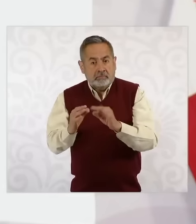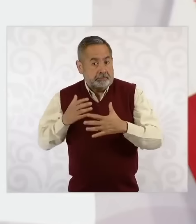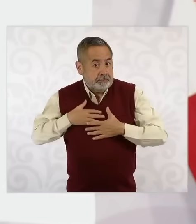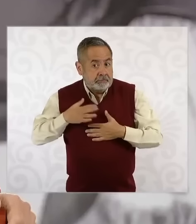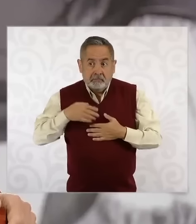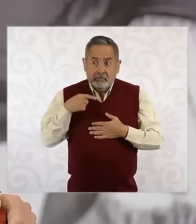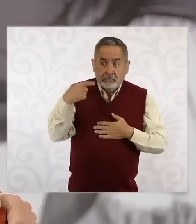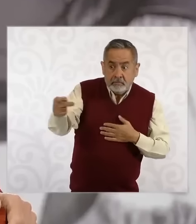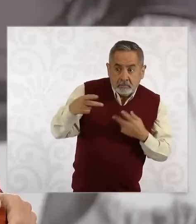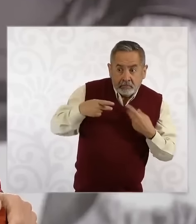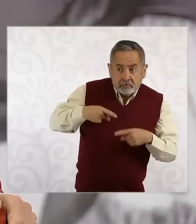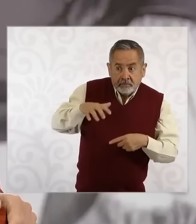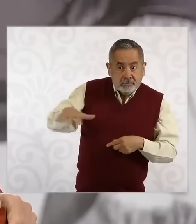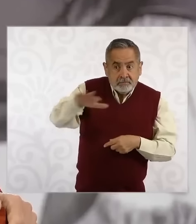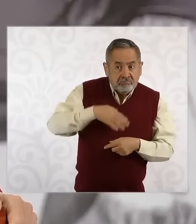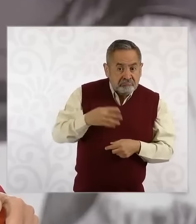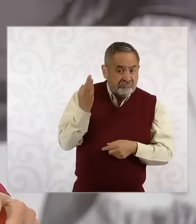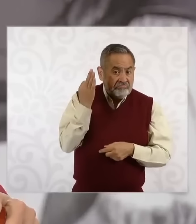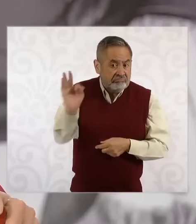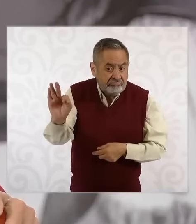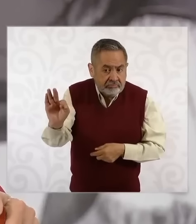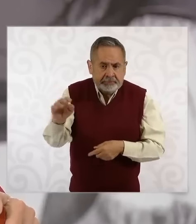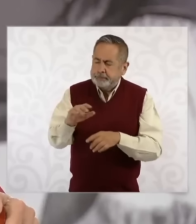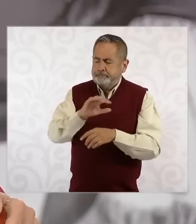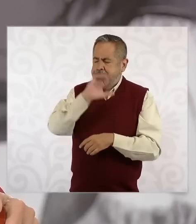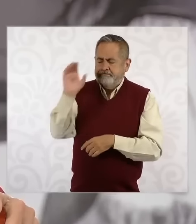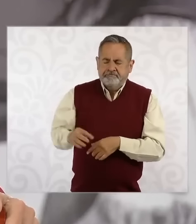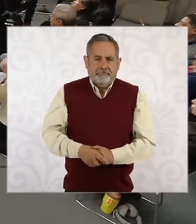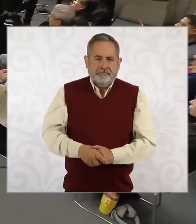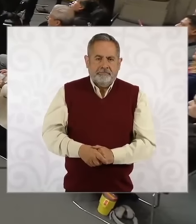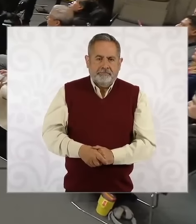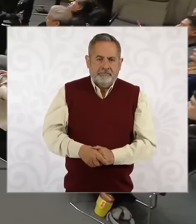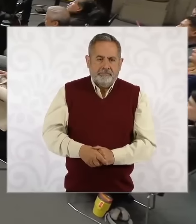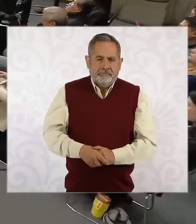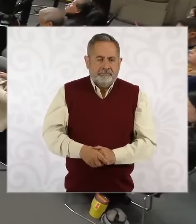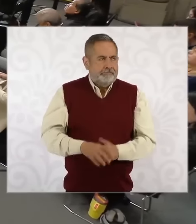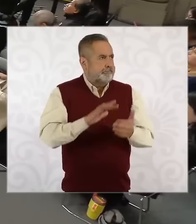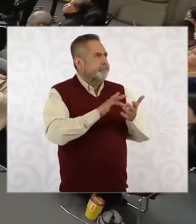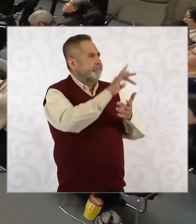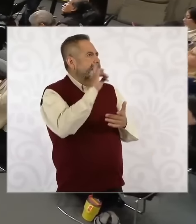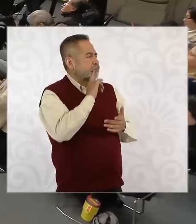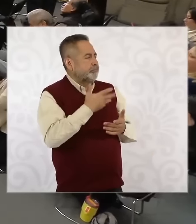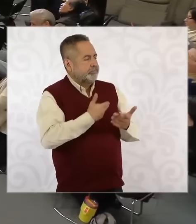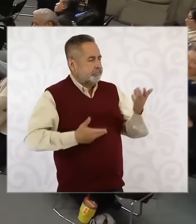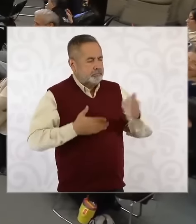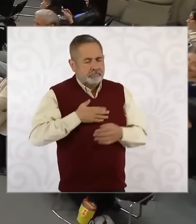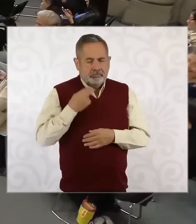lo tengan claro, nunca vamos a traicionar nuestros principios. Gracias, presidenta Olga Ojedala Hood,